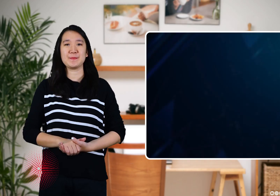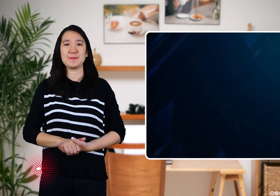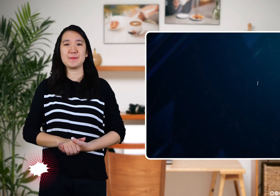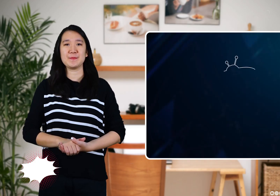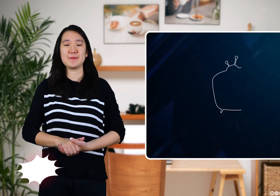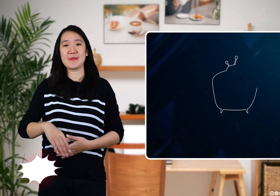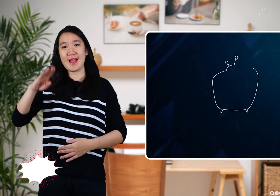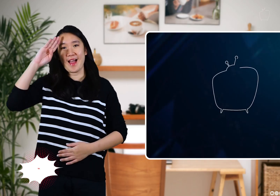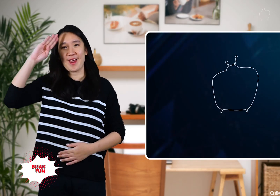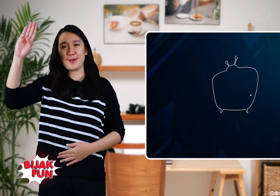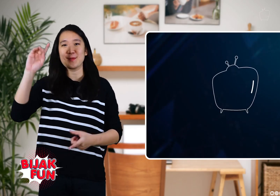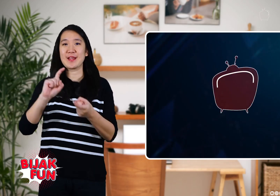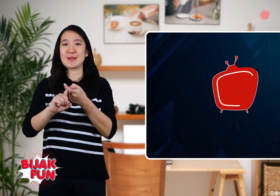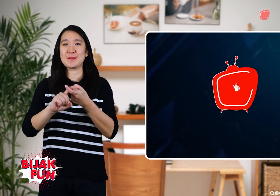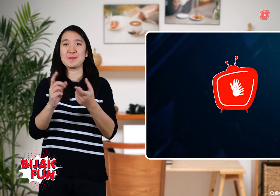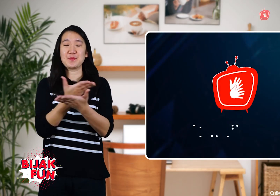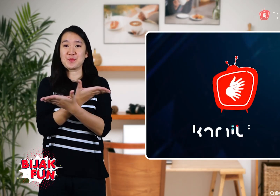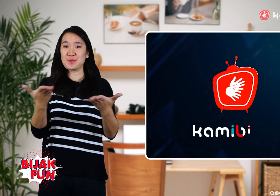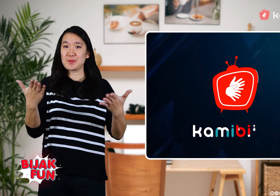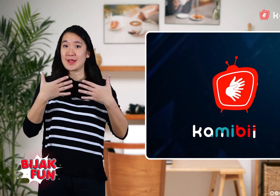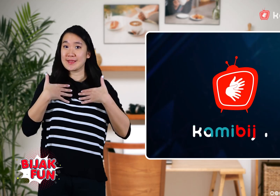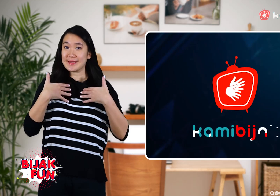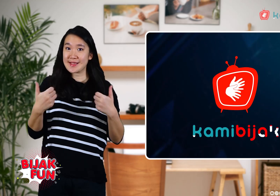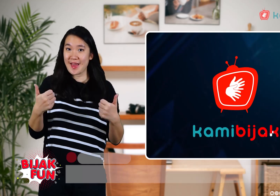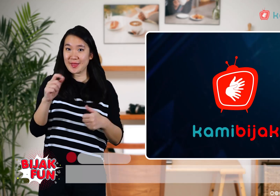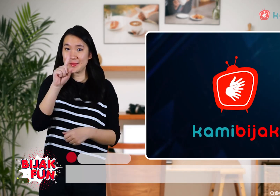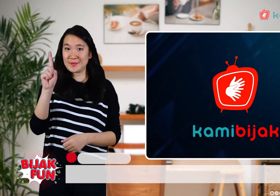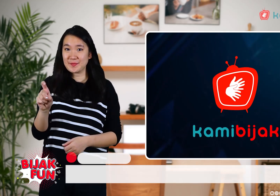Halo teman-teman semua, kalian sehat?